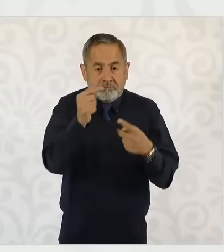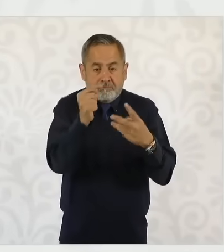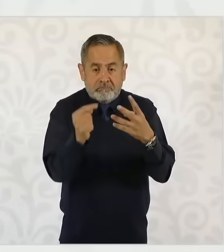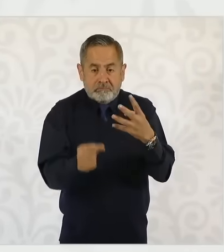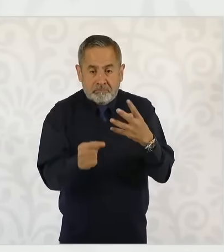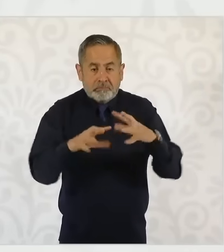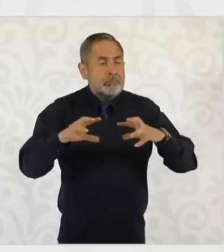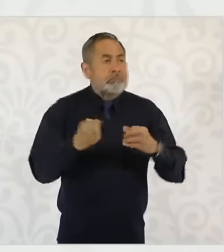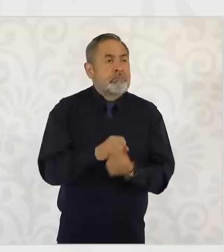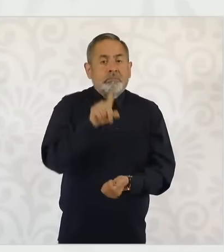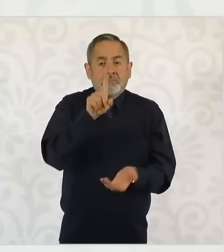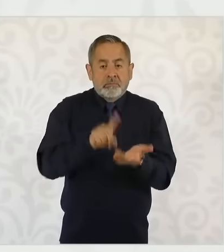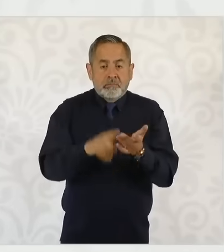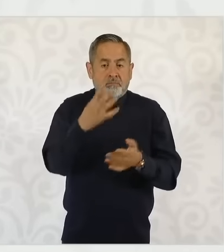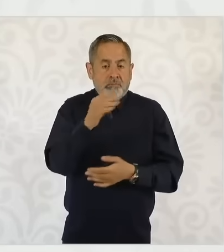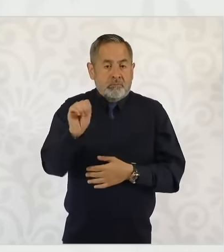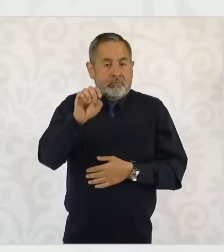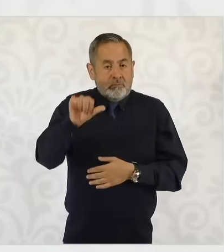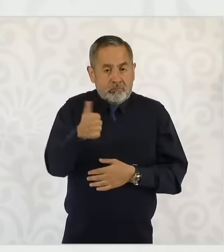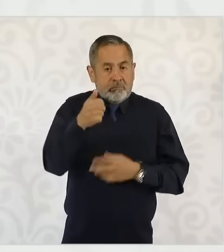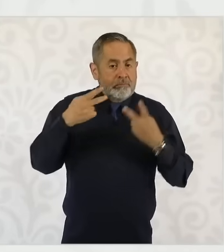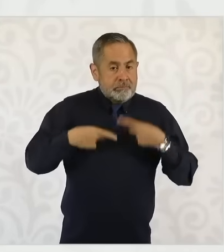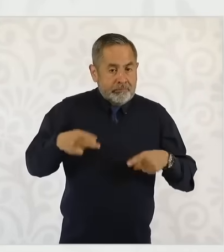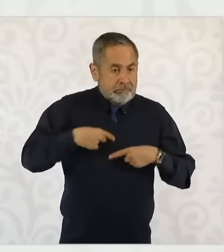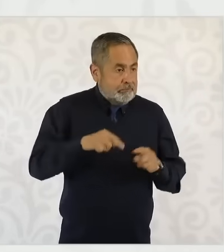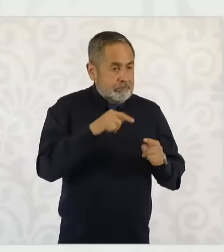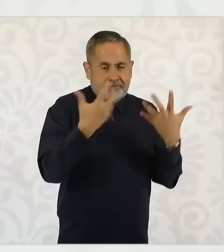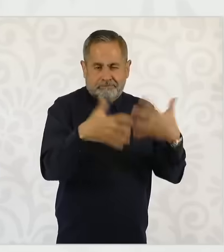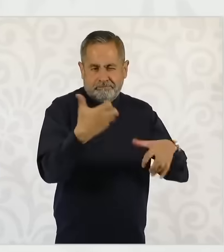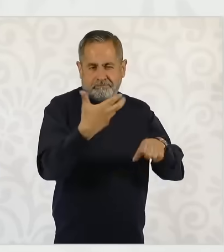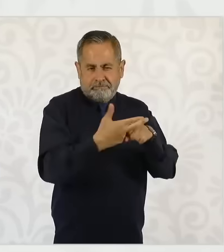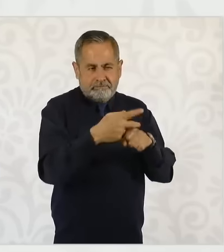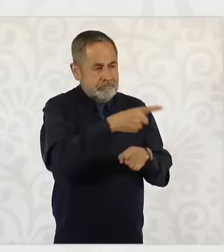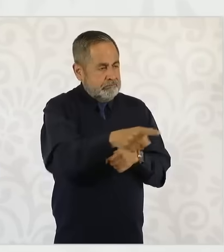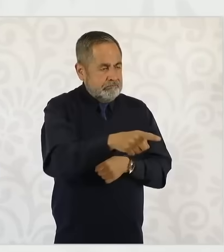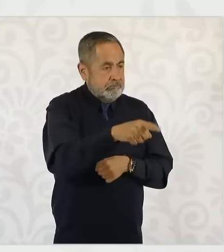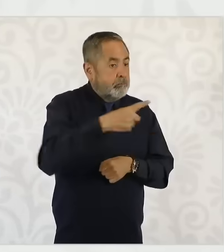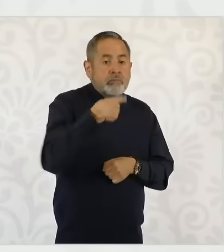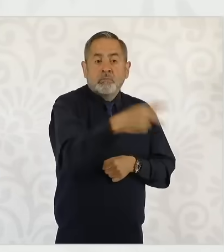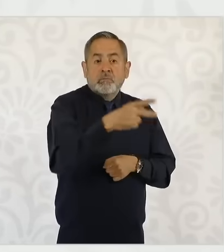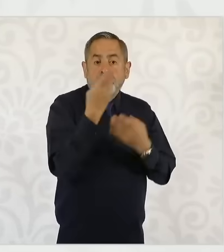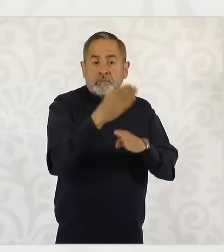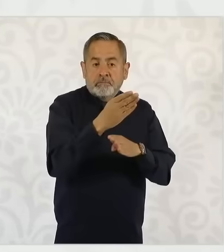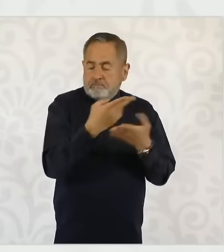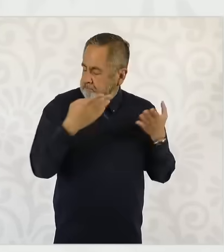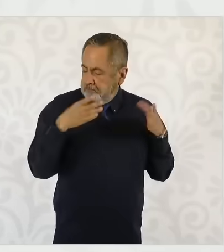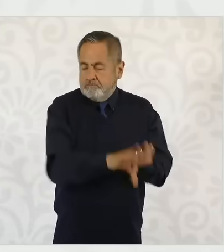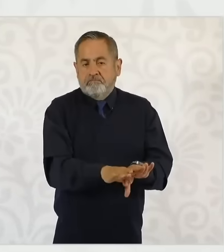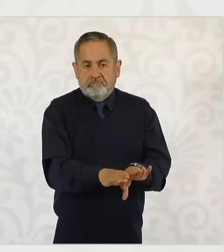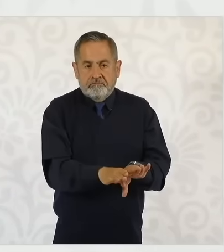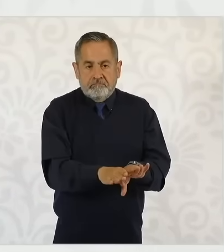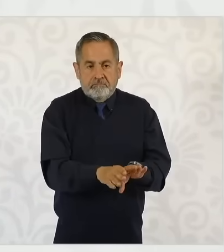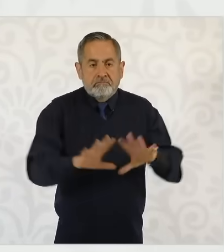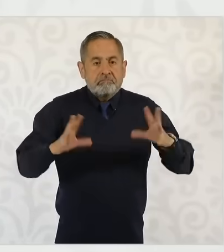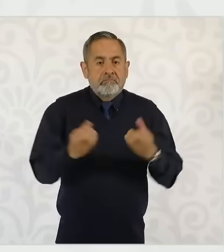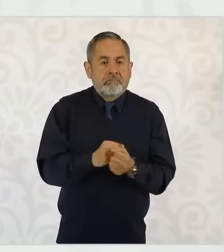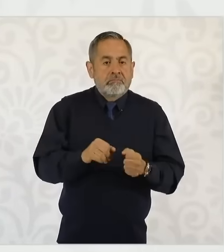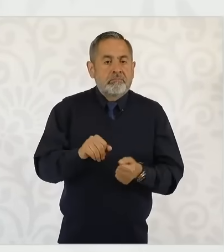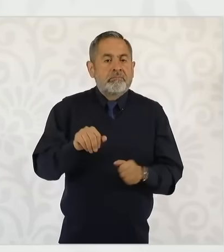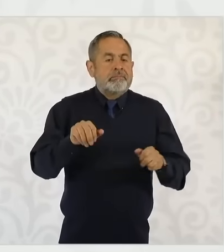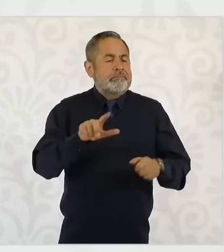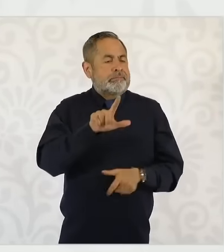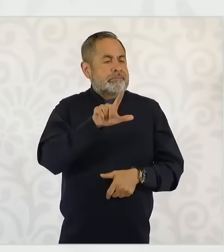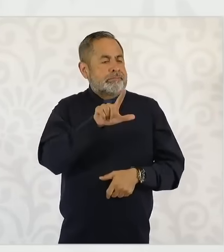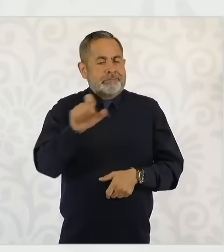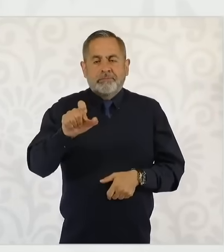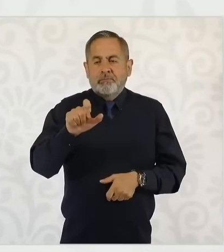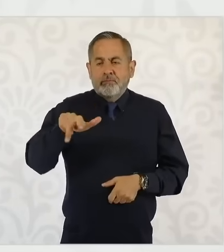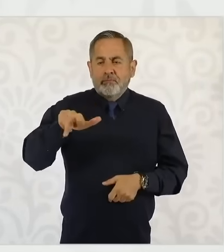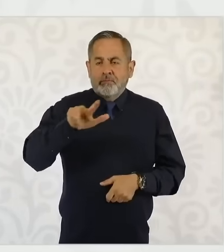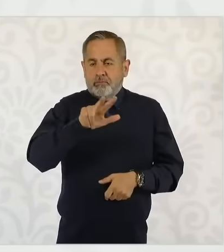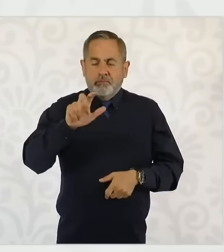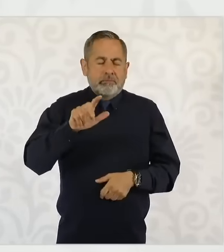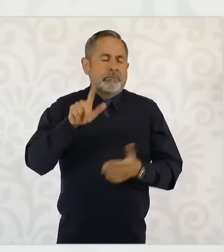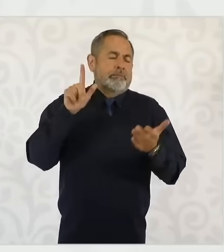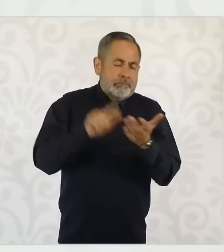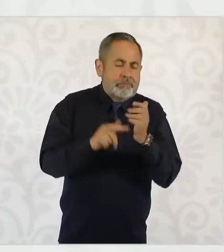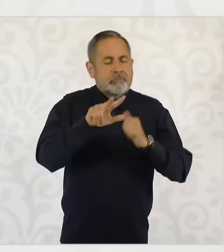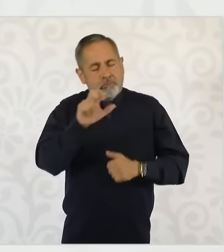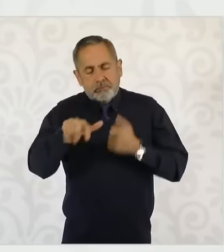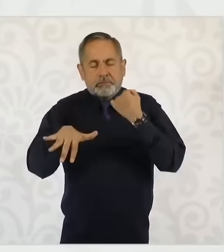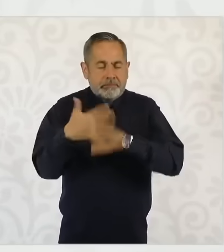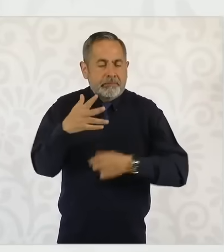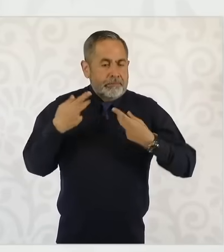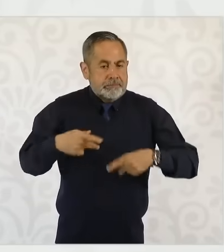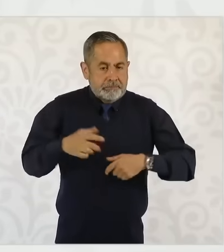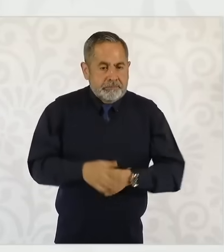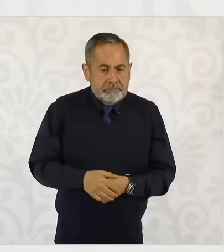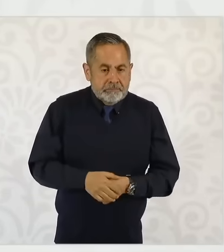1911 personas morales es decir empresas en total 7815 sujetos se han desincorporado de la lista a